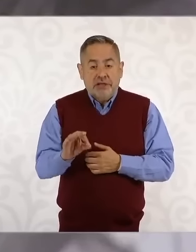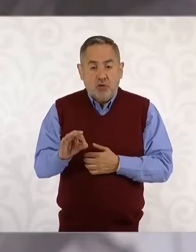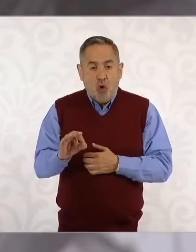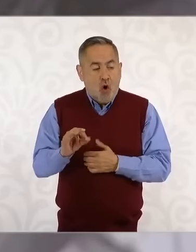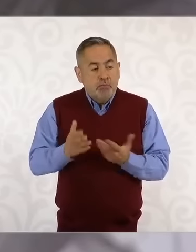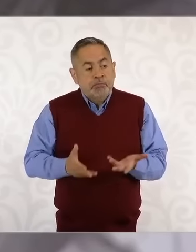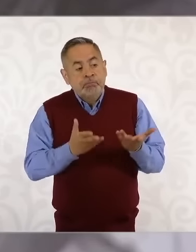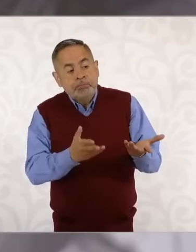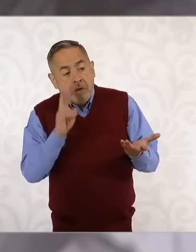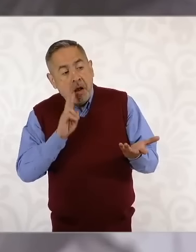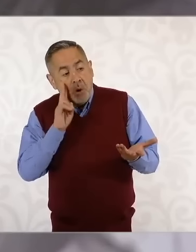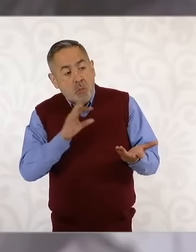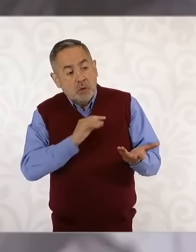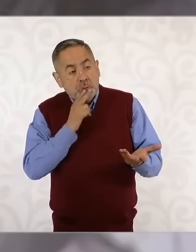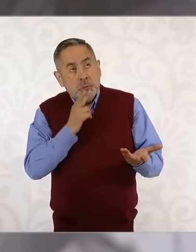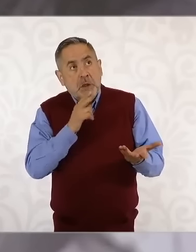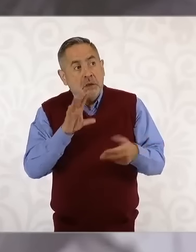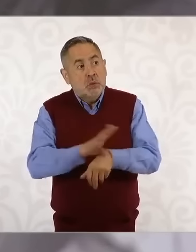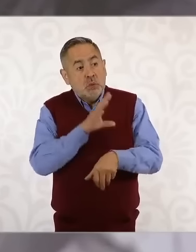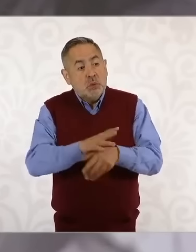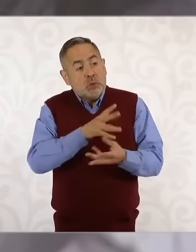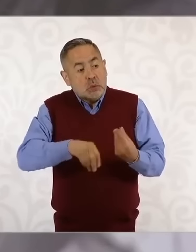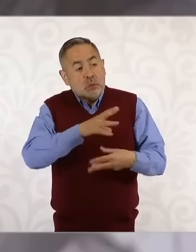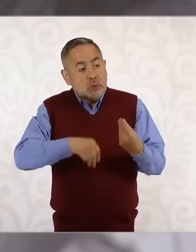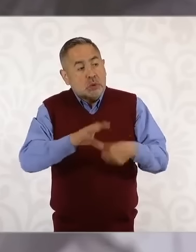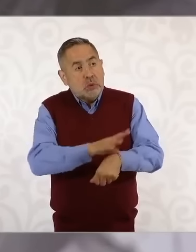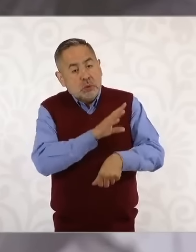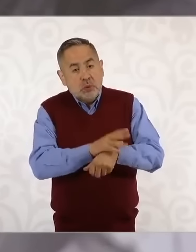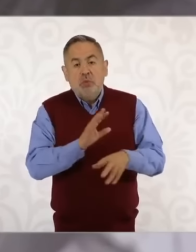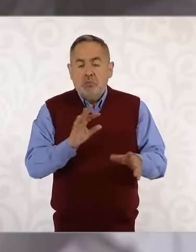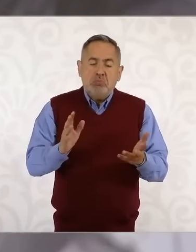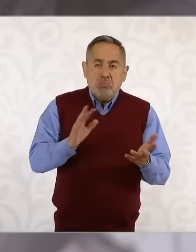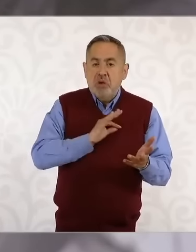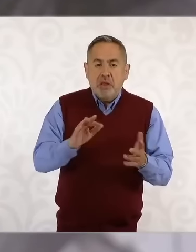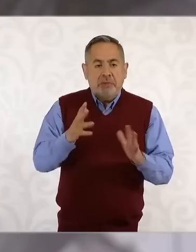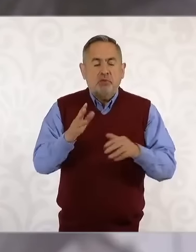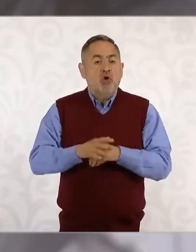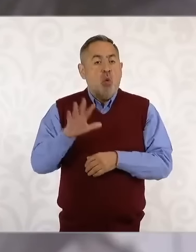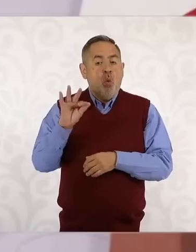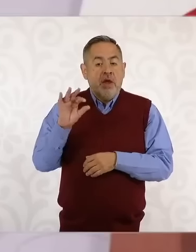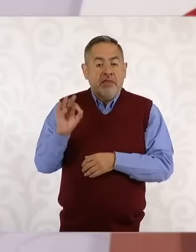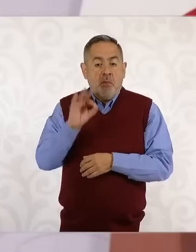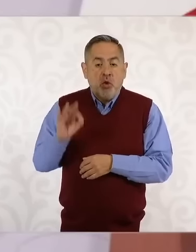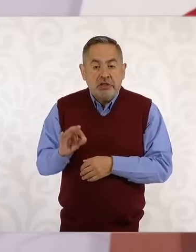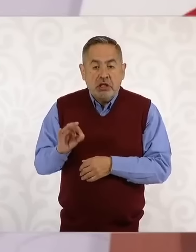en esta primera convocatoria y es aproximadamente como el 40% de la energía que estamos reservando